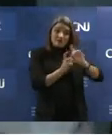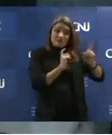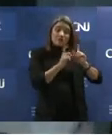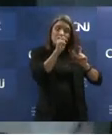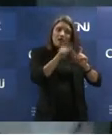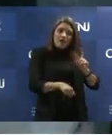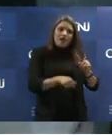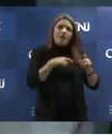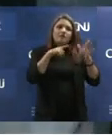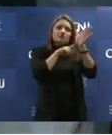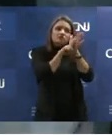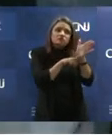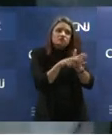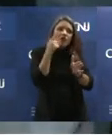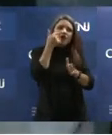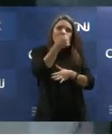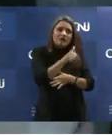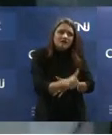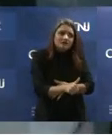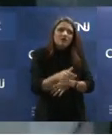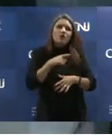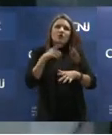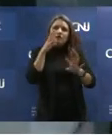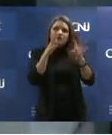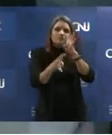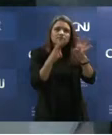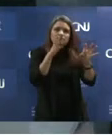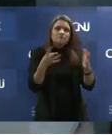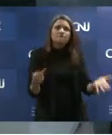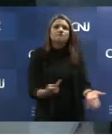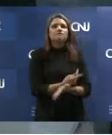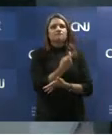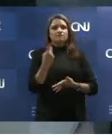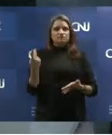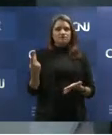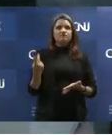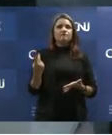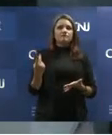das supostas inteligências aos deveres da magistratura. A propósito, essa é